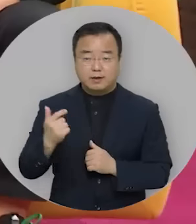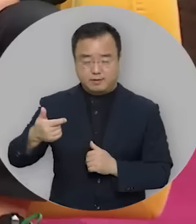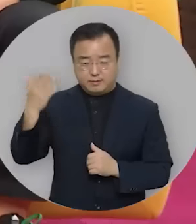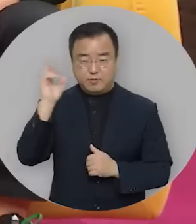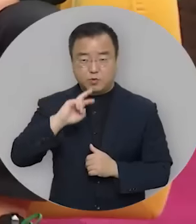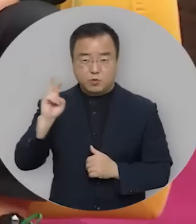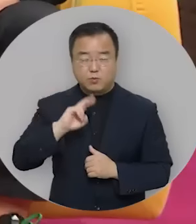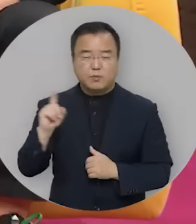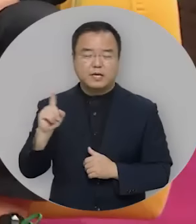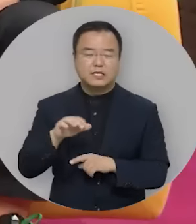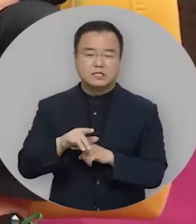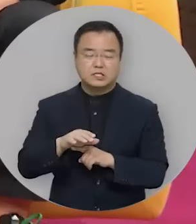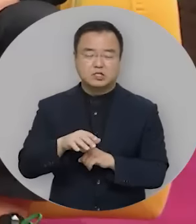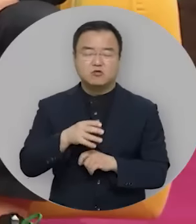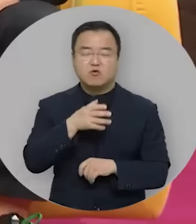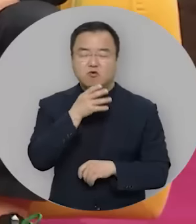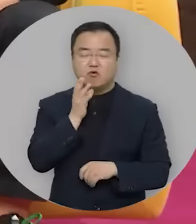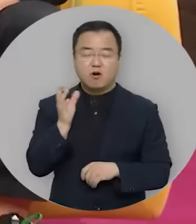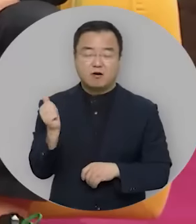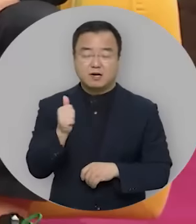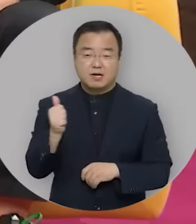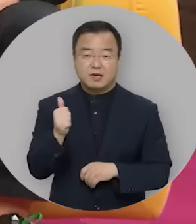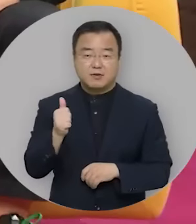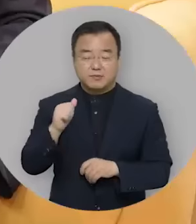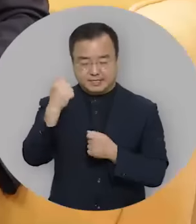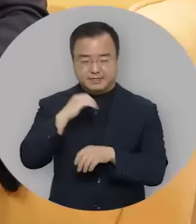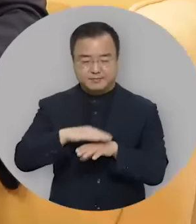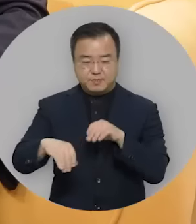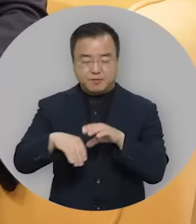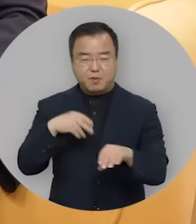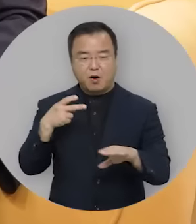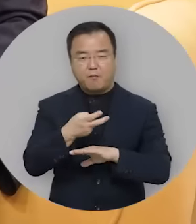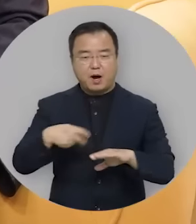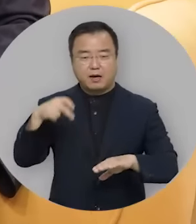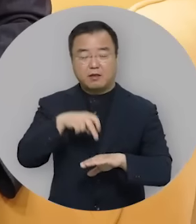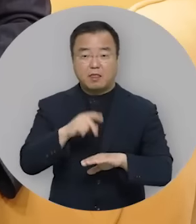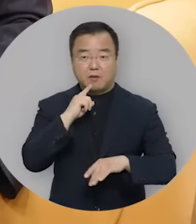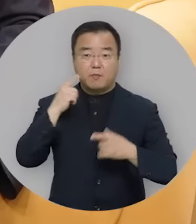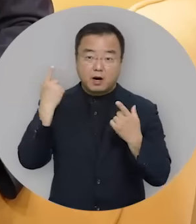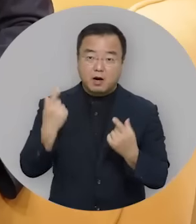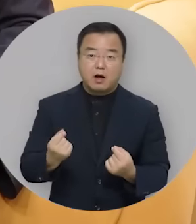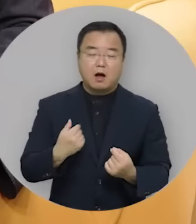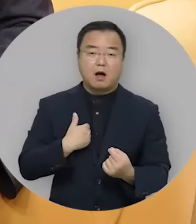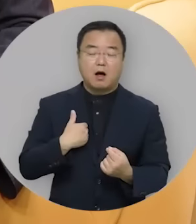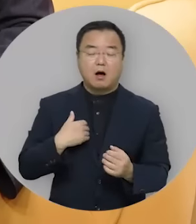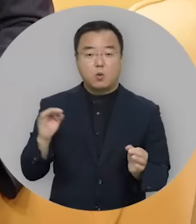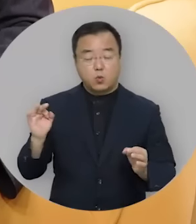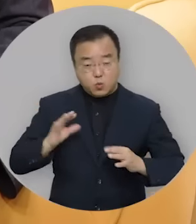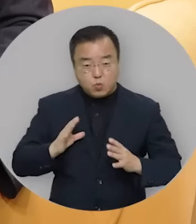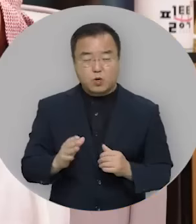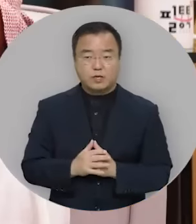시골 영감이 신발 벗고 버스 타더라고. 우리 애가 그런 거예요. 그래서 제가 굉장히 놀랐는데